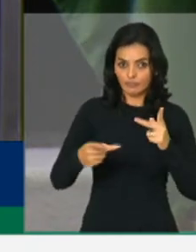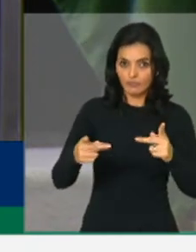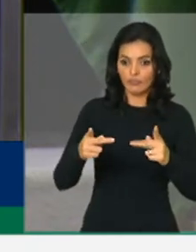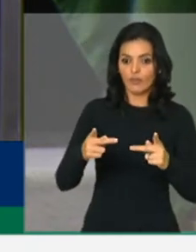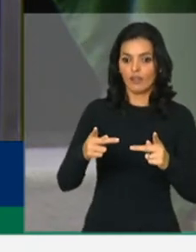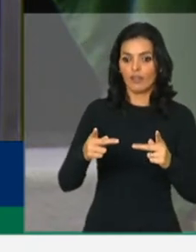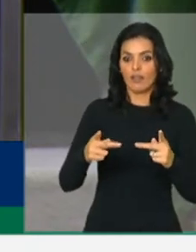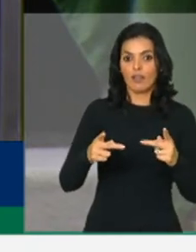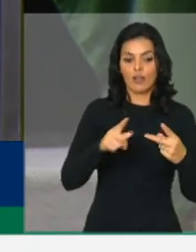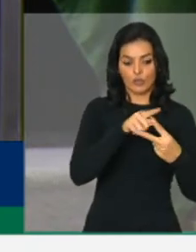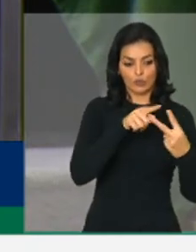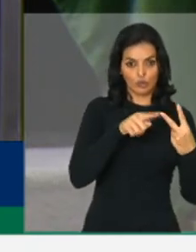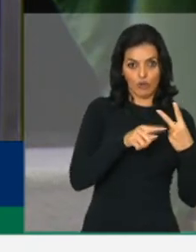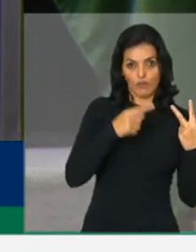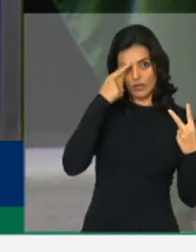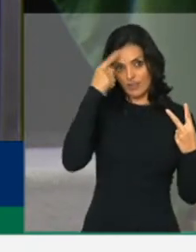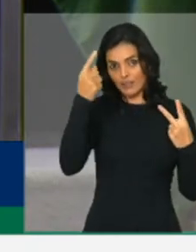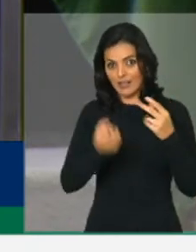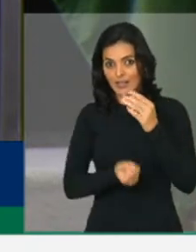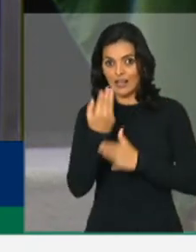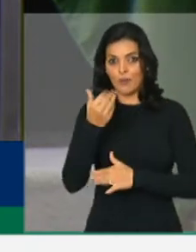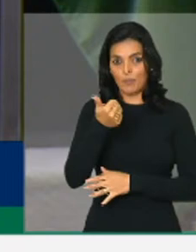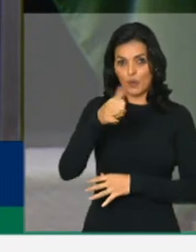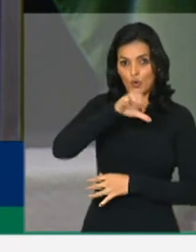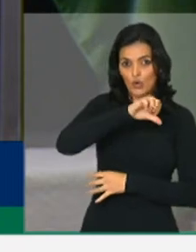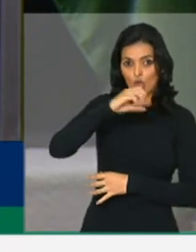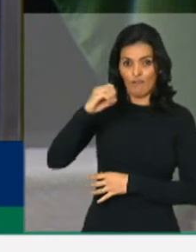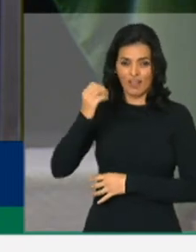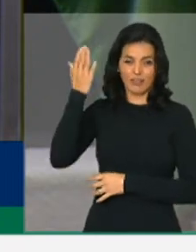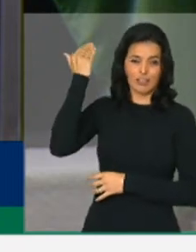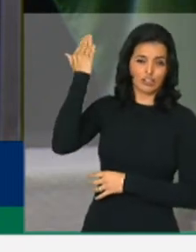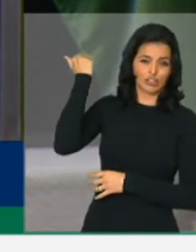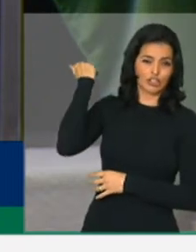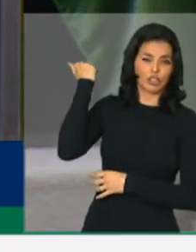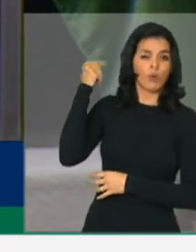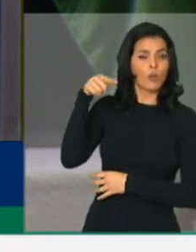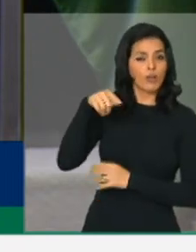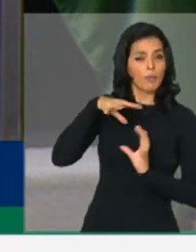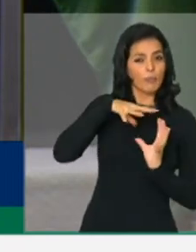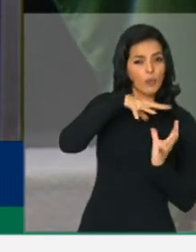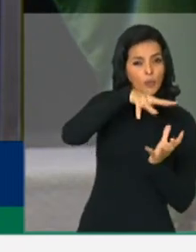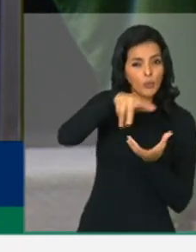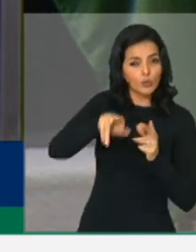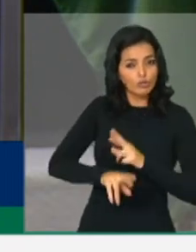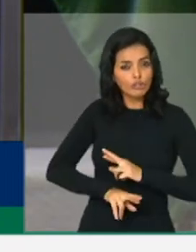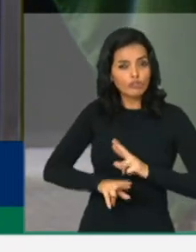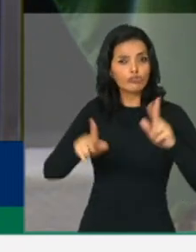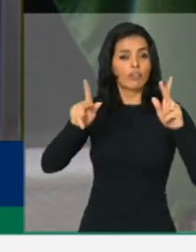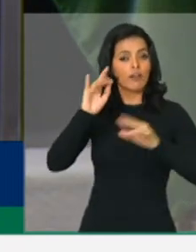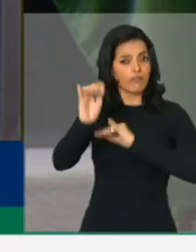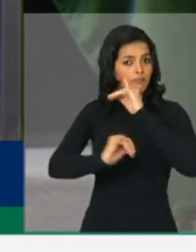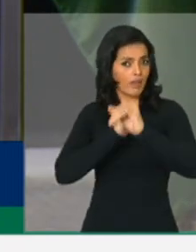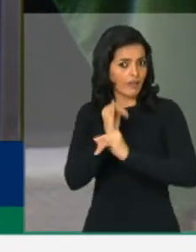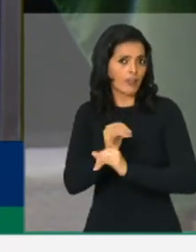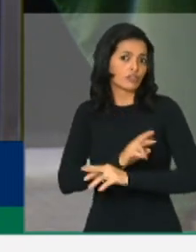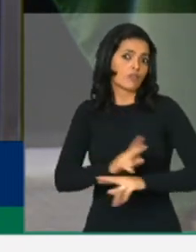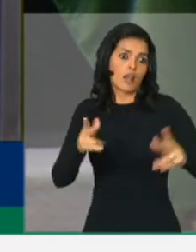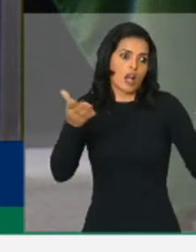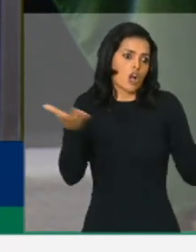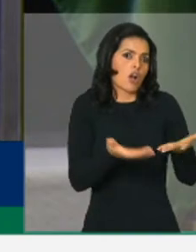SER APROVADO NA SUDENE, SUDAM, LEVAVAM CINCO, DEZ ANOS E MUITAS VEZES QUANDO CHEGAVA SUA APROVAÇÃO AQUELE PROJETO INICIAL QUE USAVAM UM EQUIPAMENTO OU UM MAQUINÁRIO